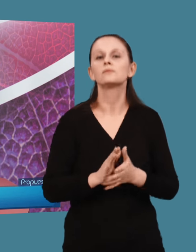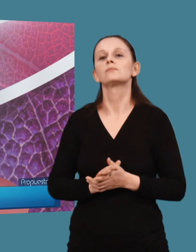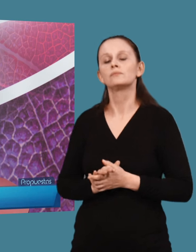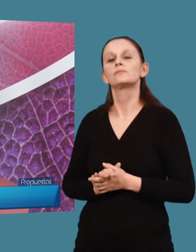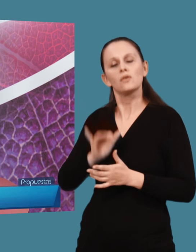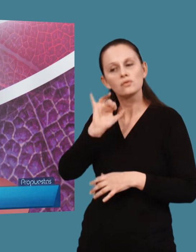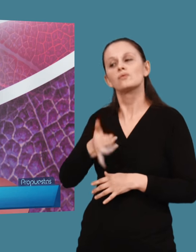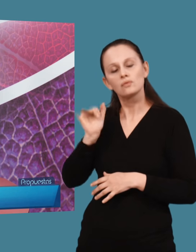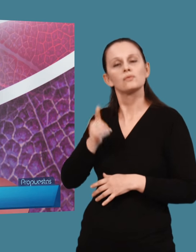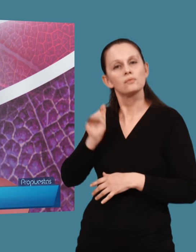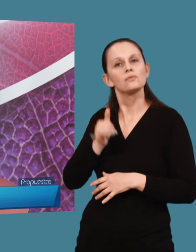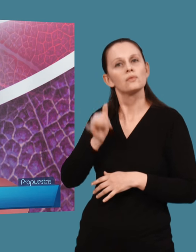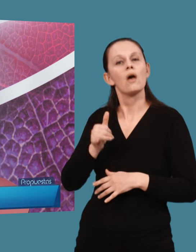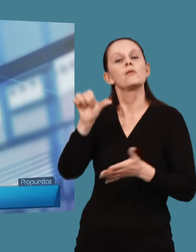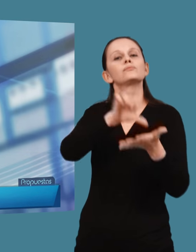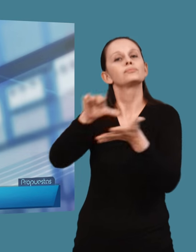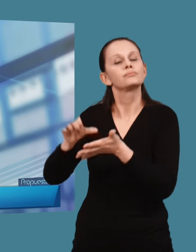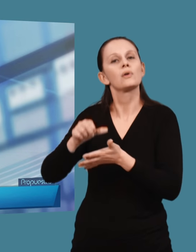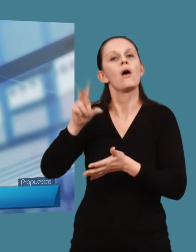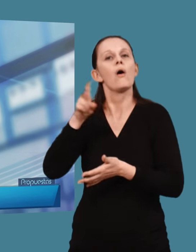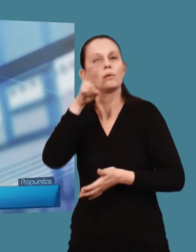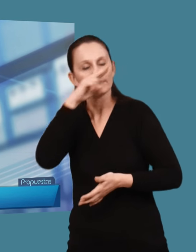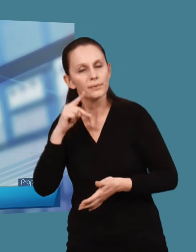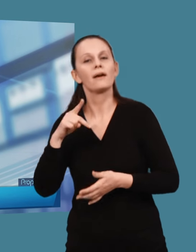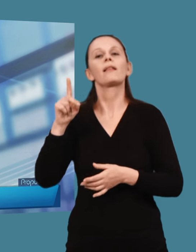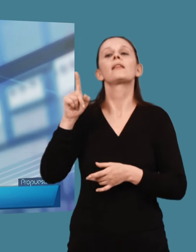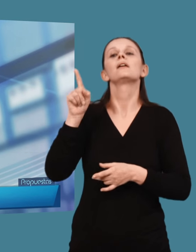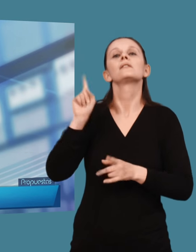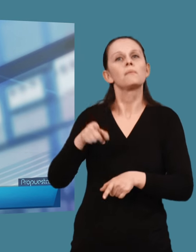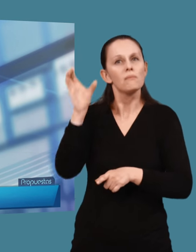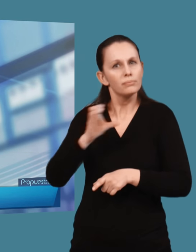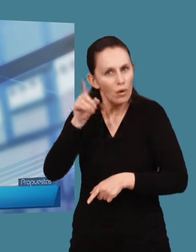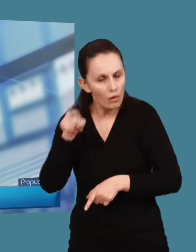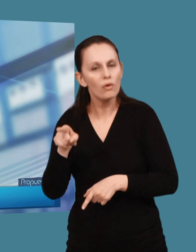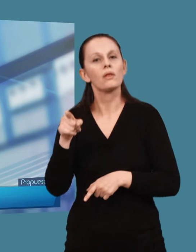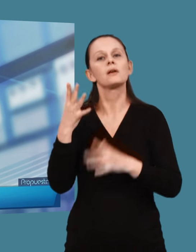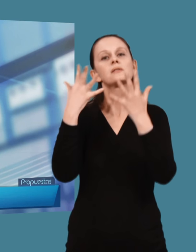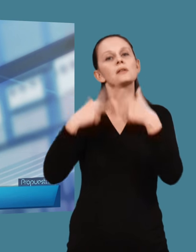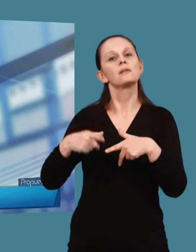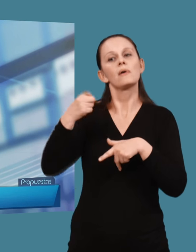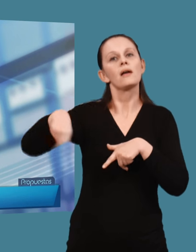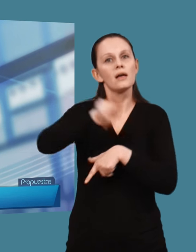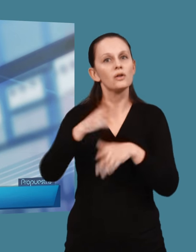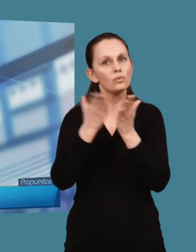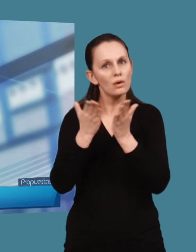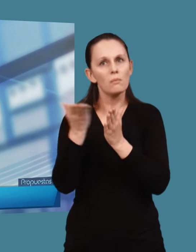Exactamente, en ciudades como Oro Verde, Concordia, hay un sistema para que los chicos puedan postularse,